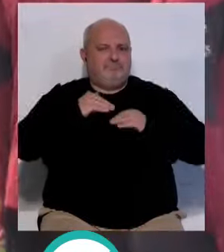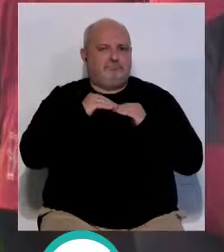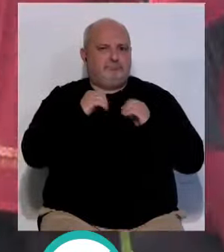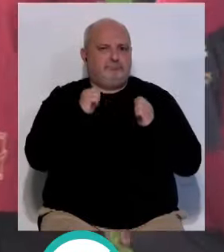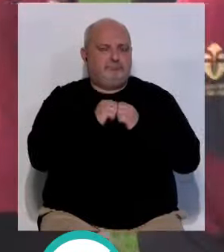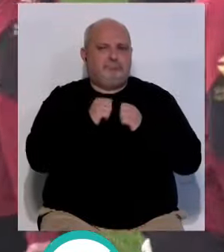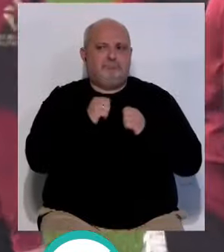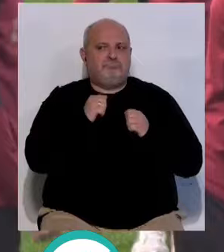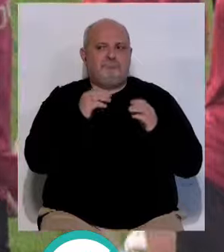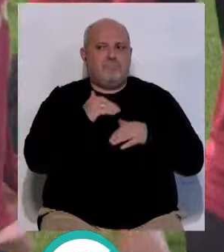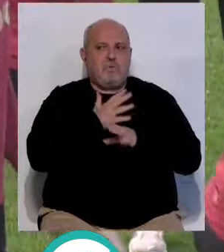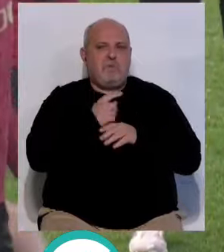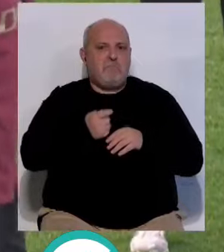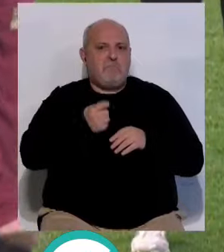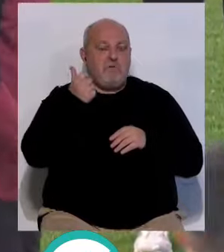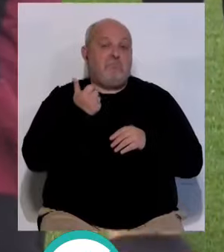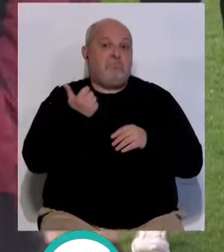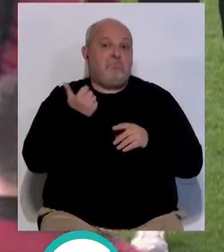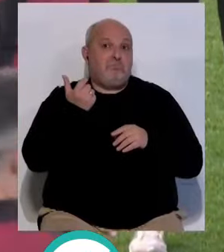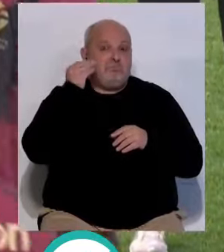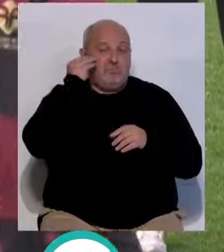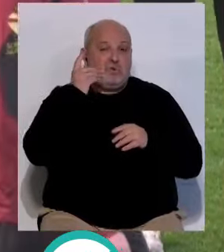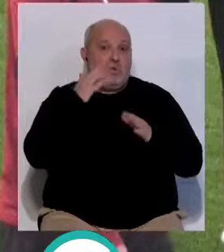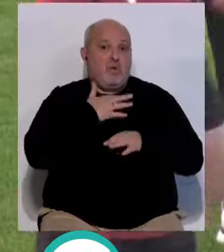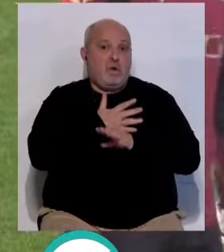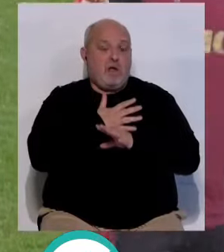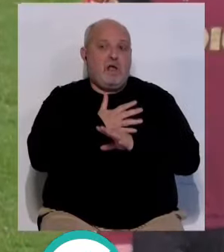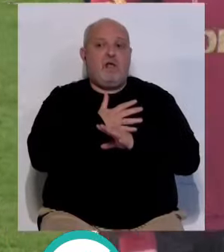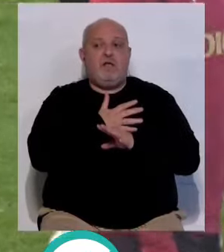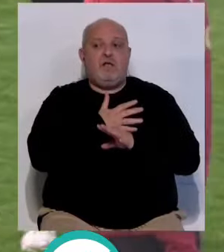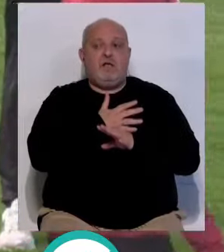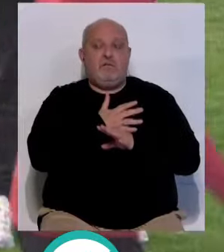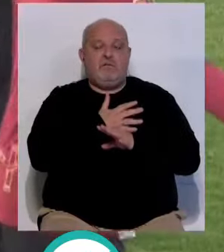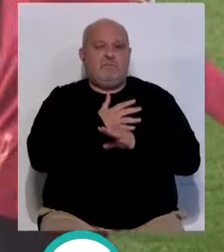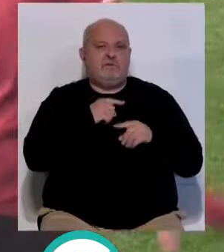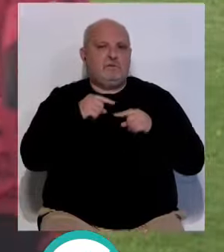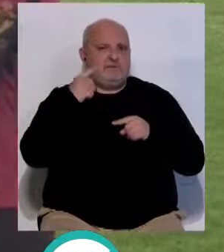sin embargo no está jugando que evidentemente si no está jugando eh serio sabe más que nosotros